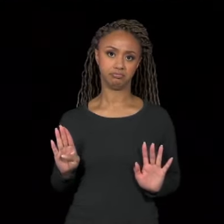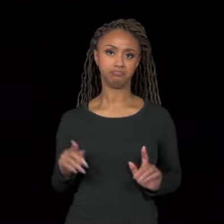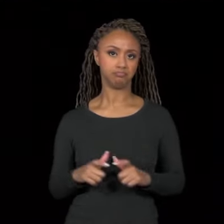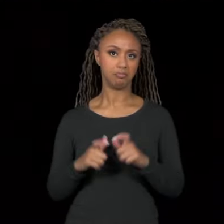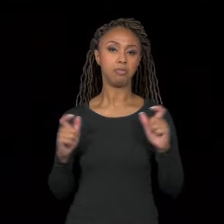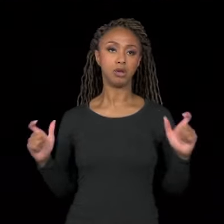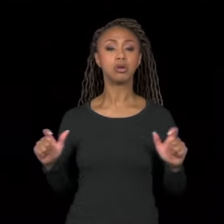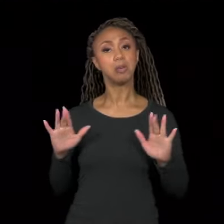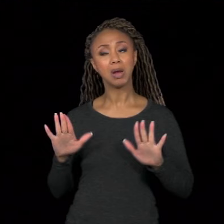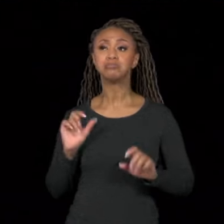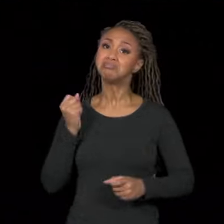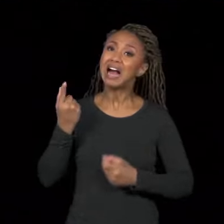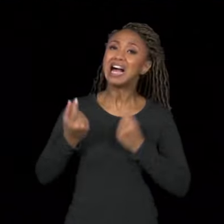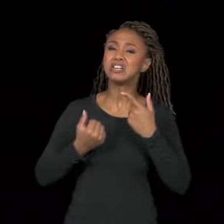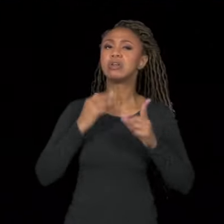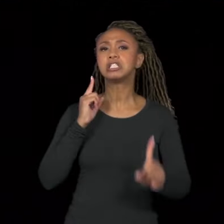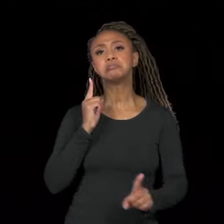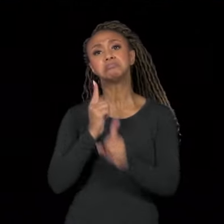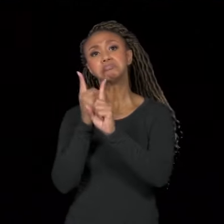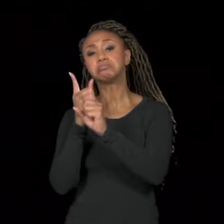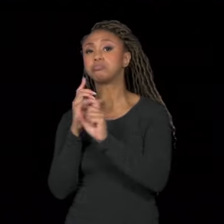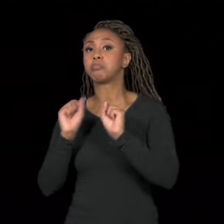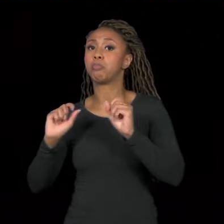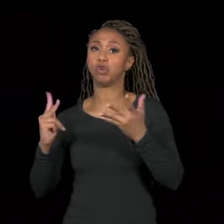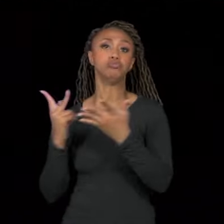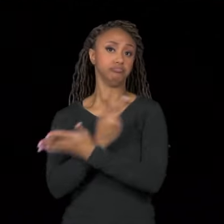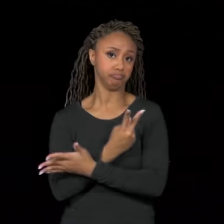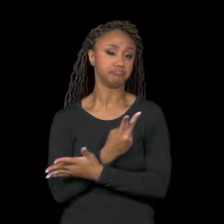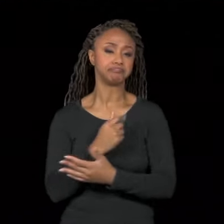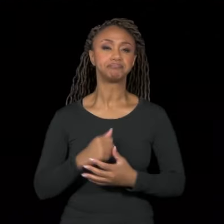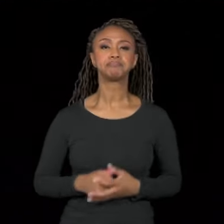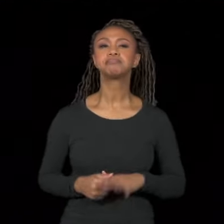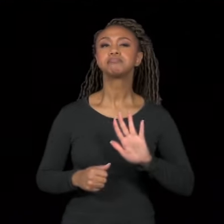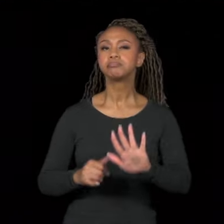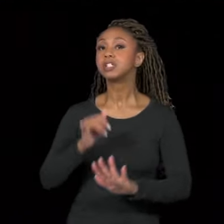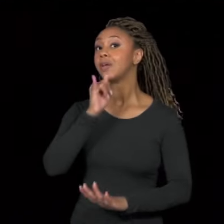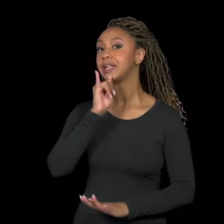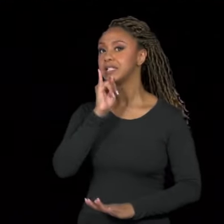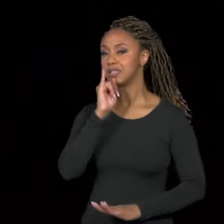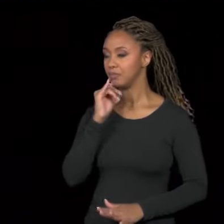GENTE VAI ENCONTRAR DOS OUTROS TAMBÉM. "UM FORNECEDOR